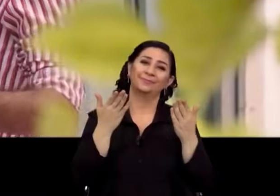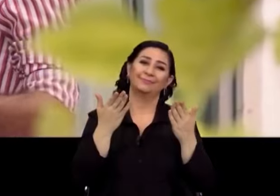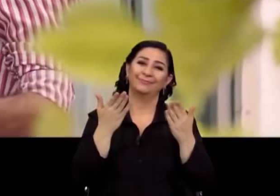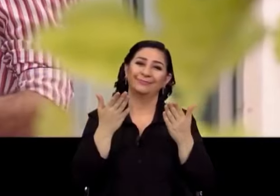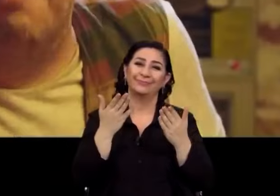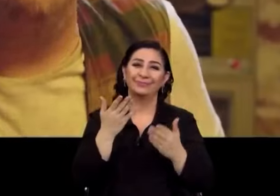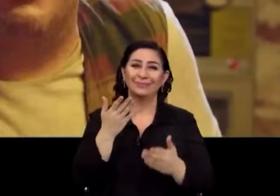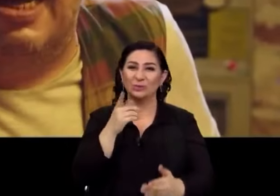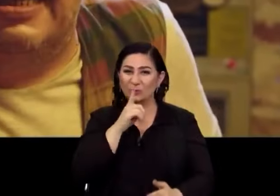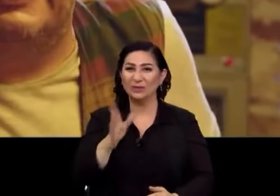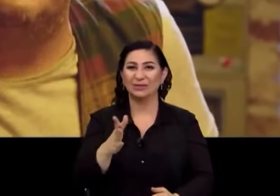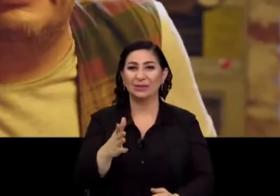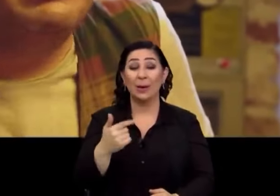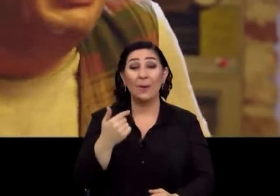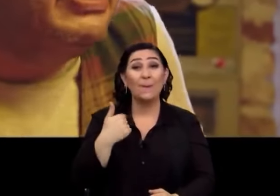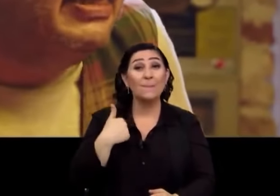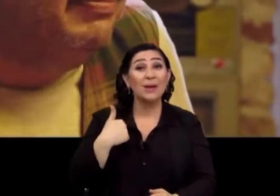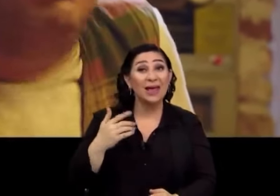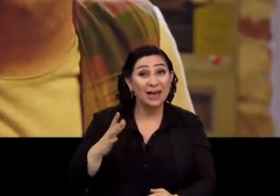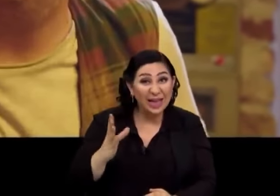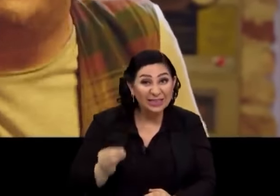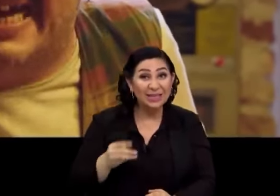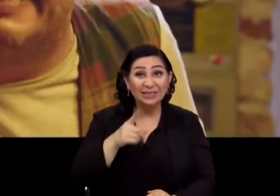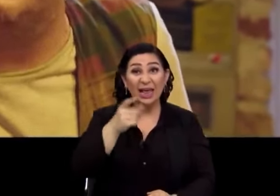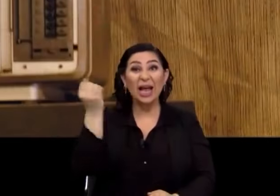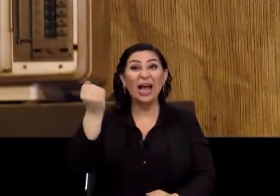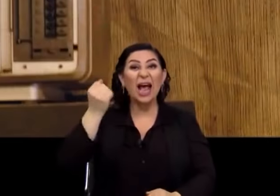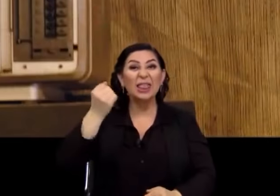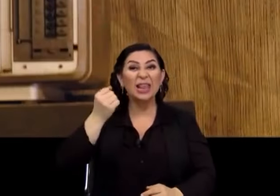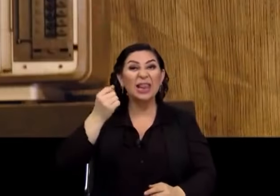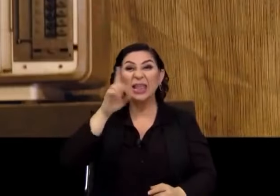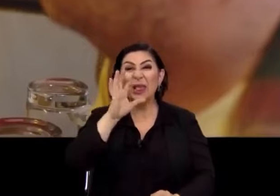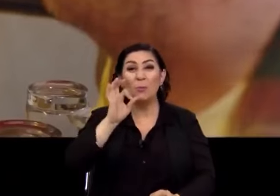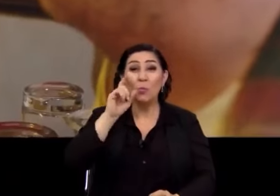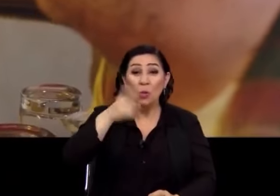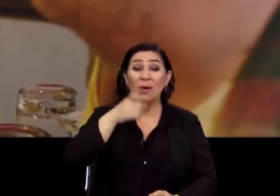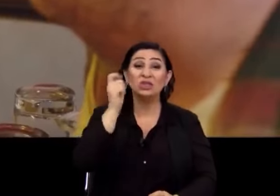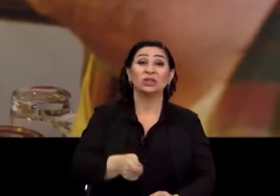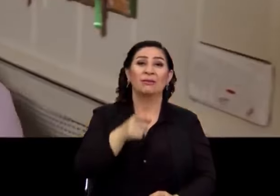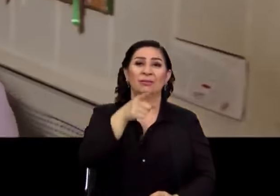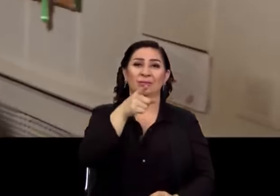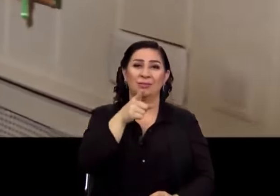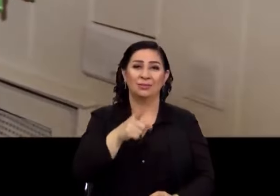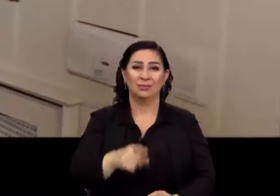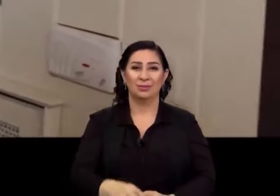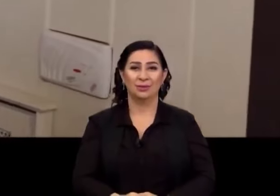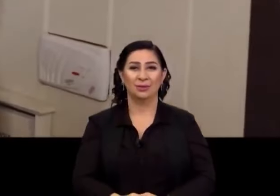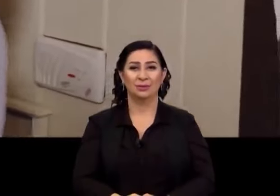bana Bana kalırsa senin katili bulman şart iktidarsız bir arkadaş Evet anan ne